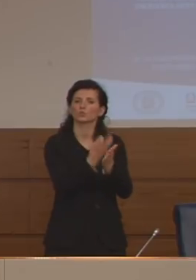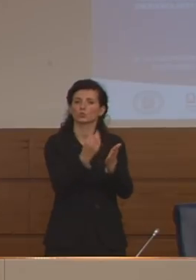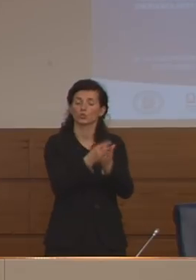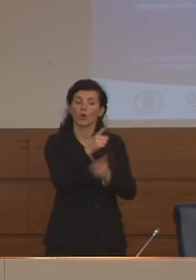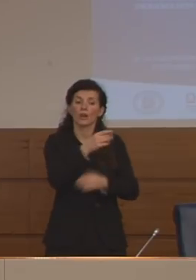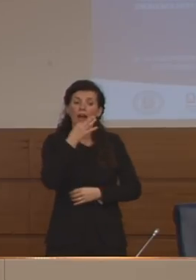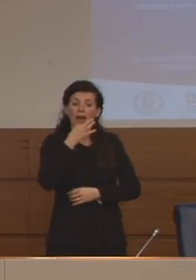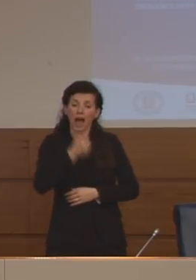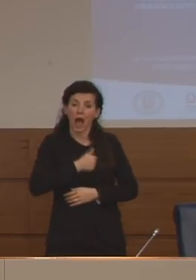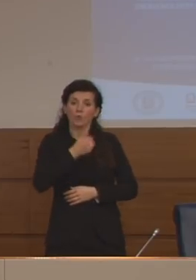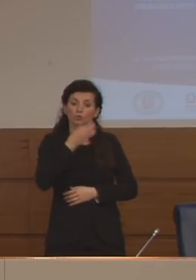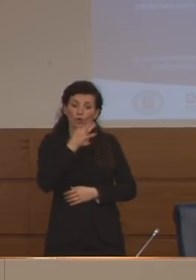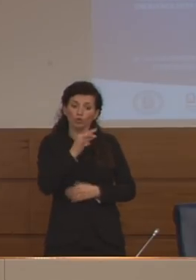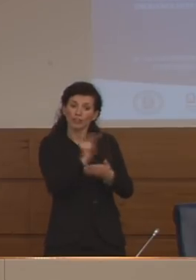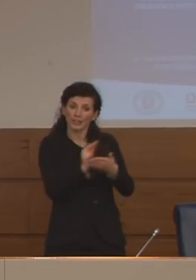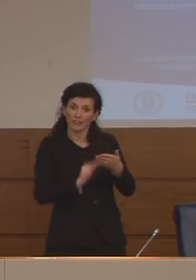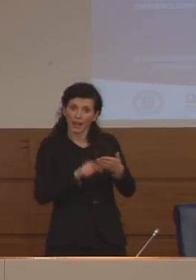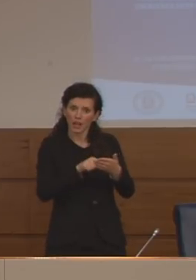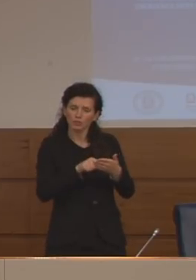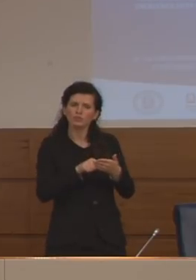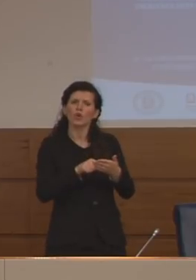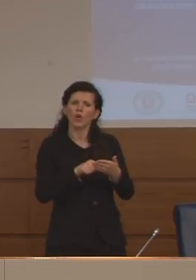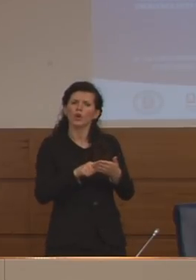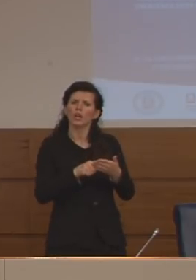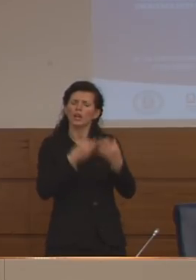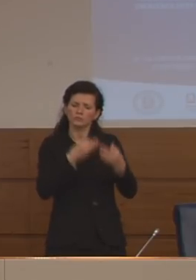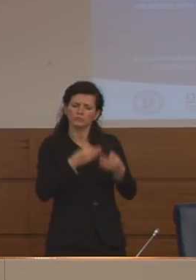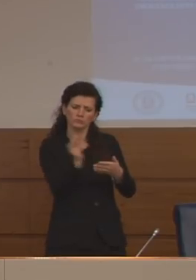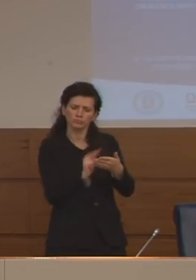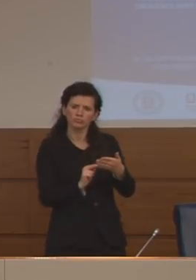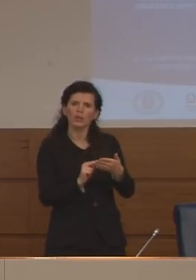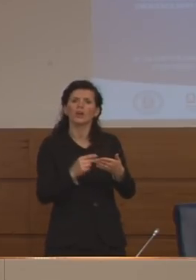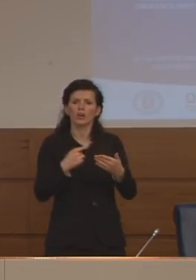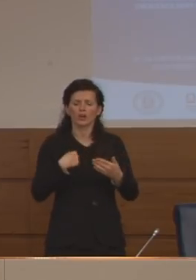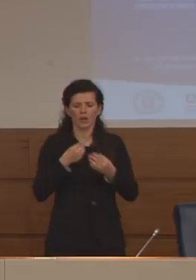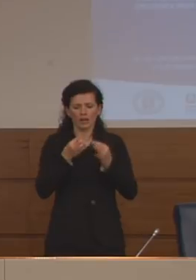dichiarato di avere rispettato dei parametri, degli indicatori che vengono